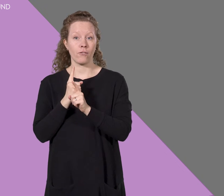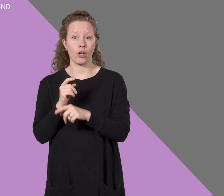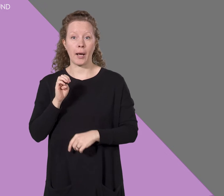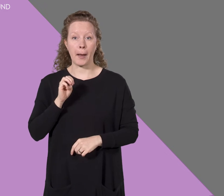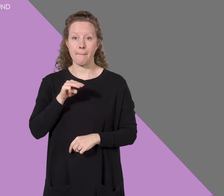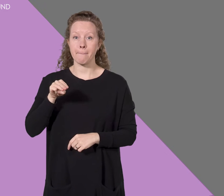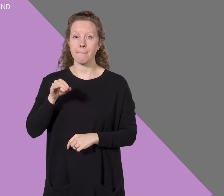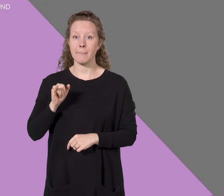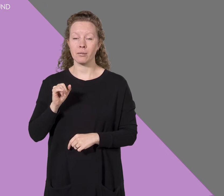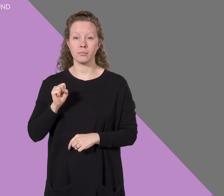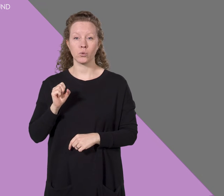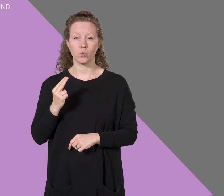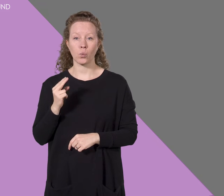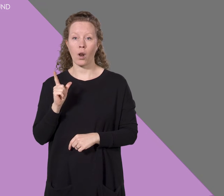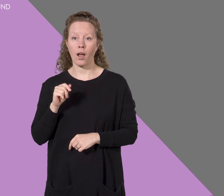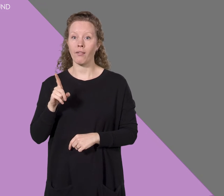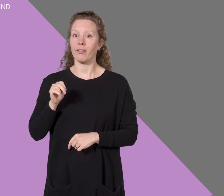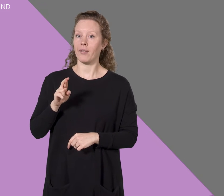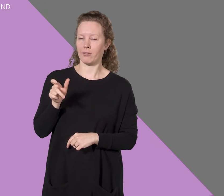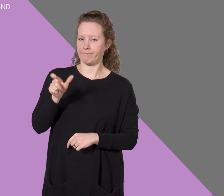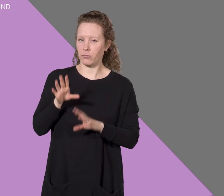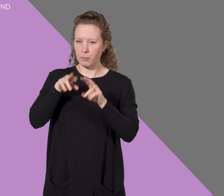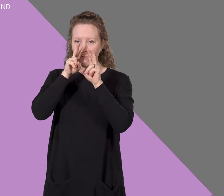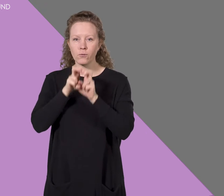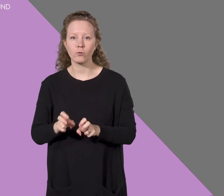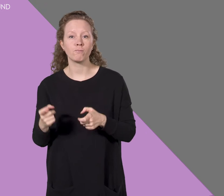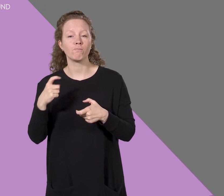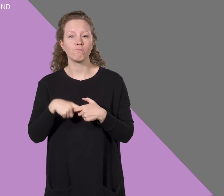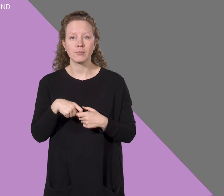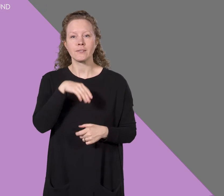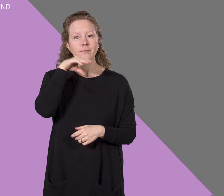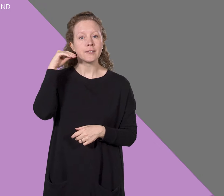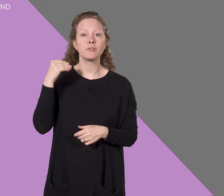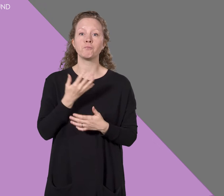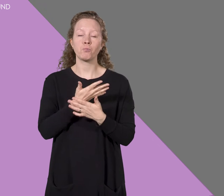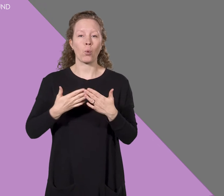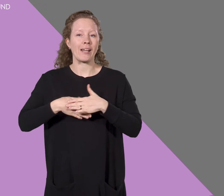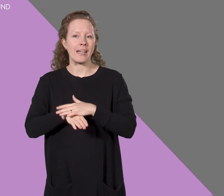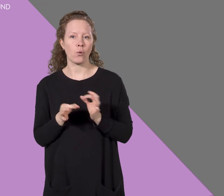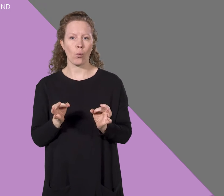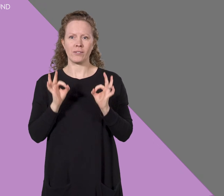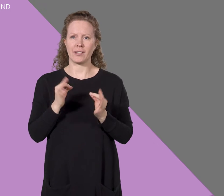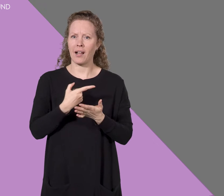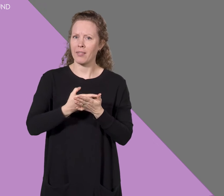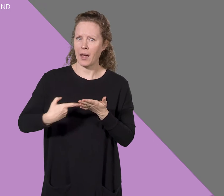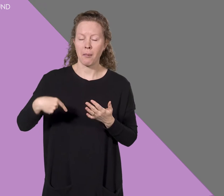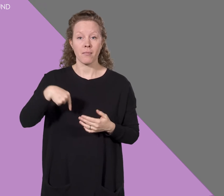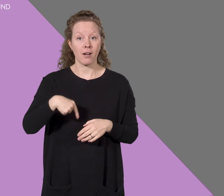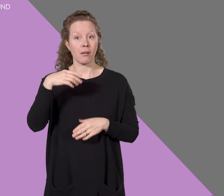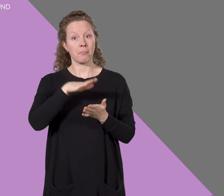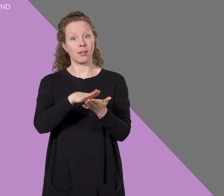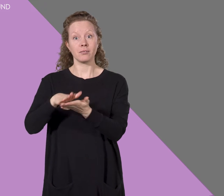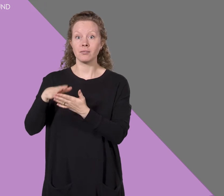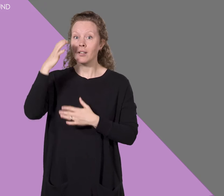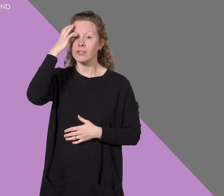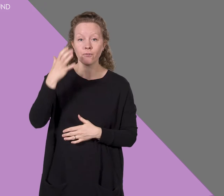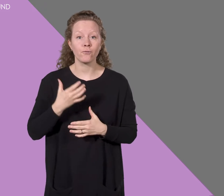Emmi Sulander som forskat i svenskspråkiga inofficiella namn på platser i Helsingfors.